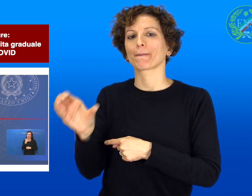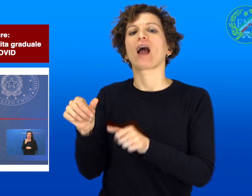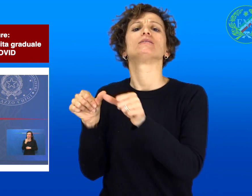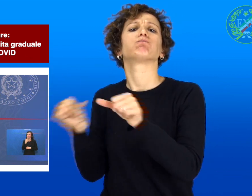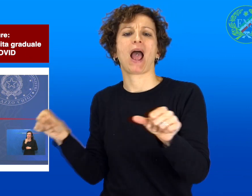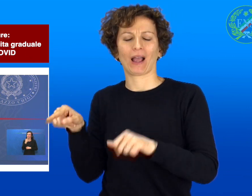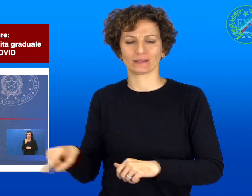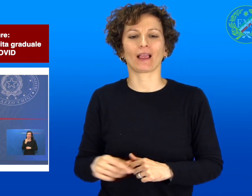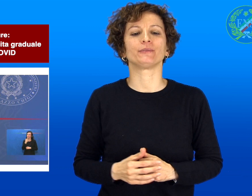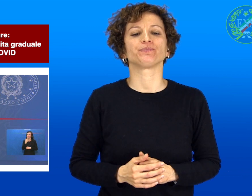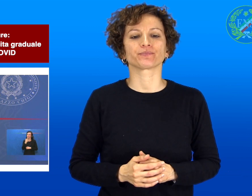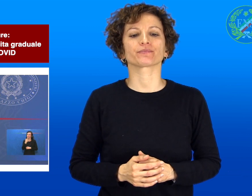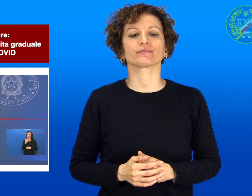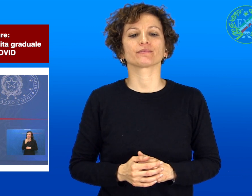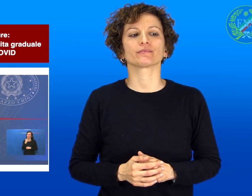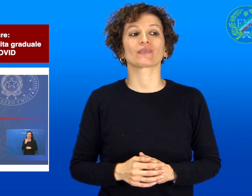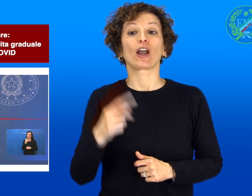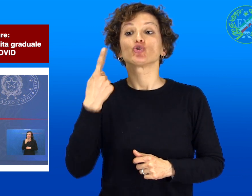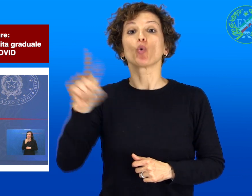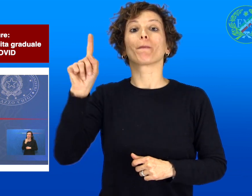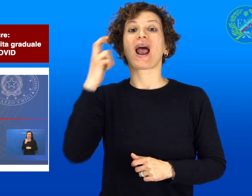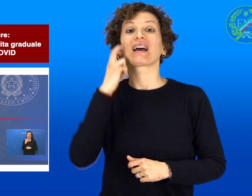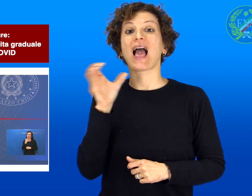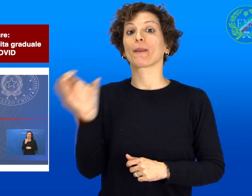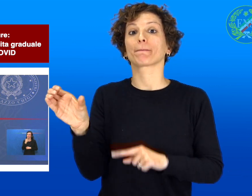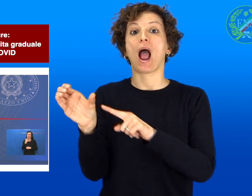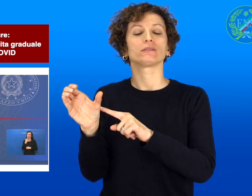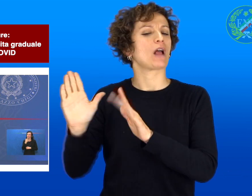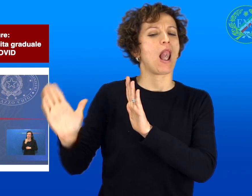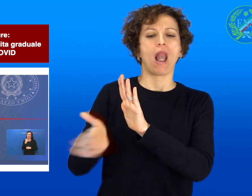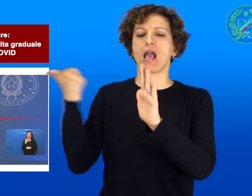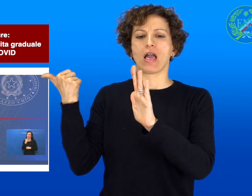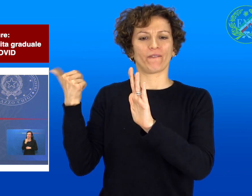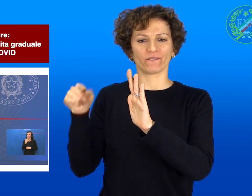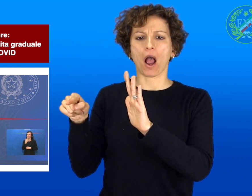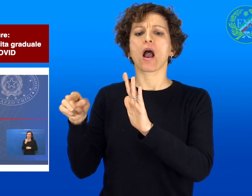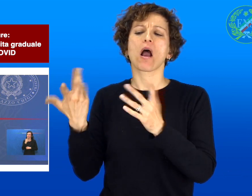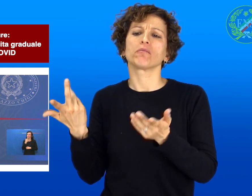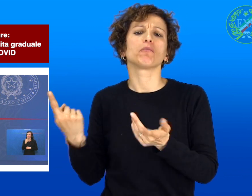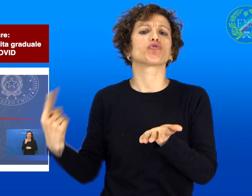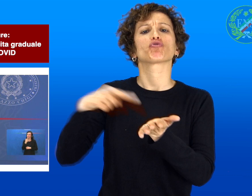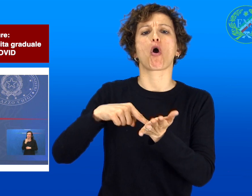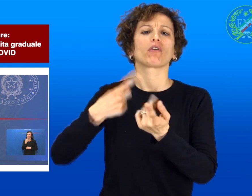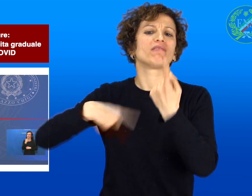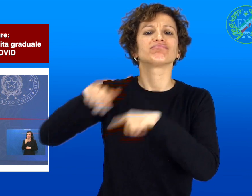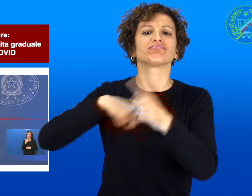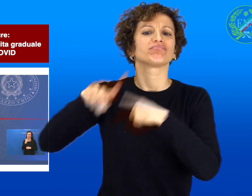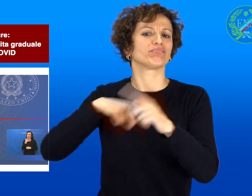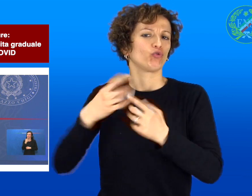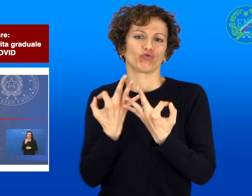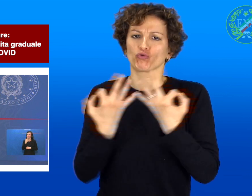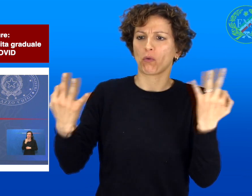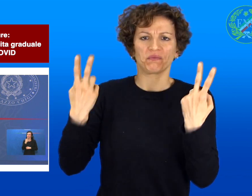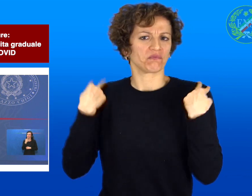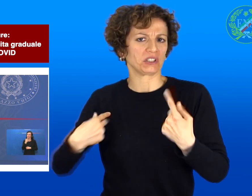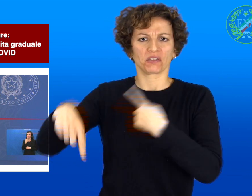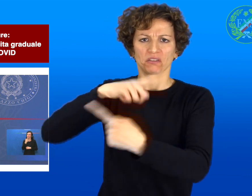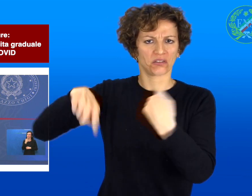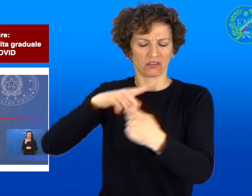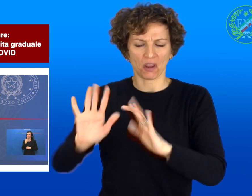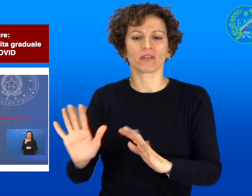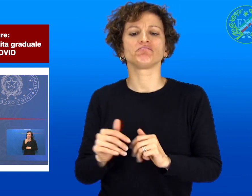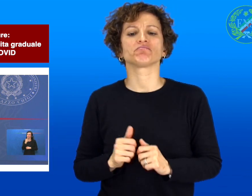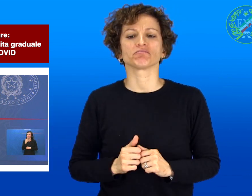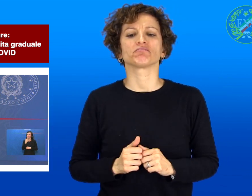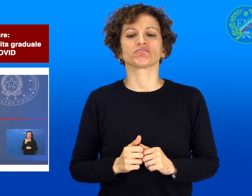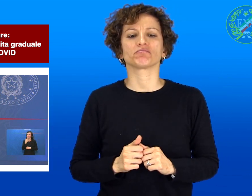Viene abolito il Super Green Pass e torna libera la circolazione nel trasporto pubblico locale dove,